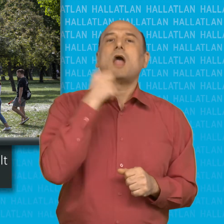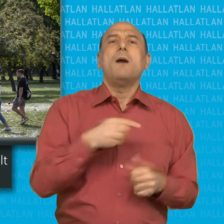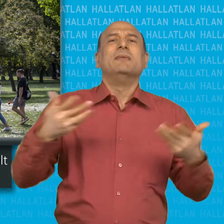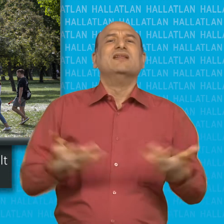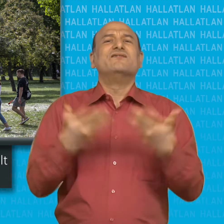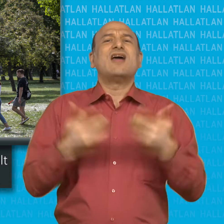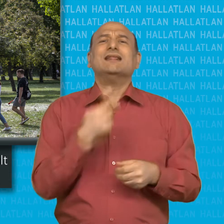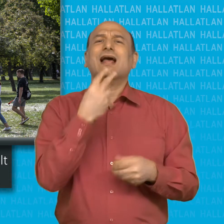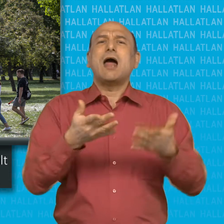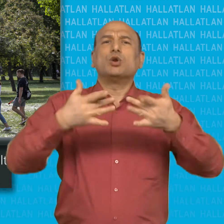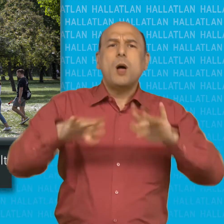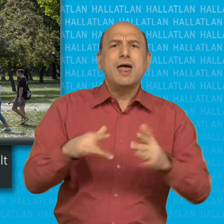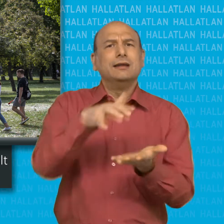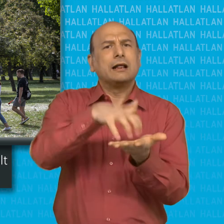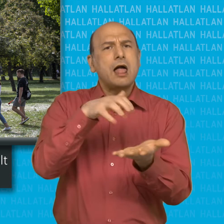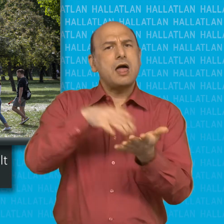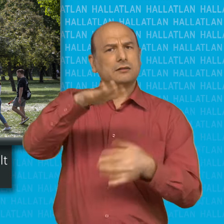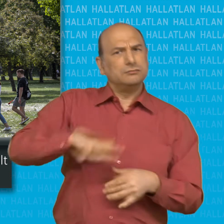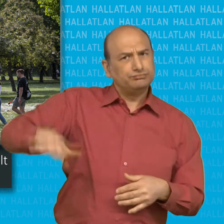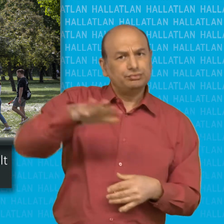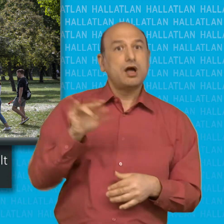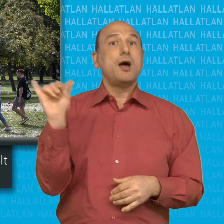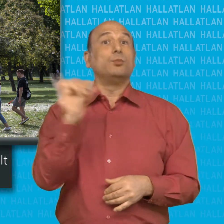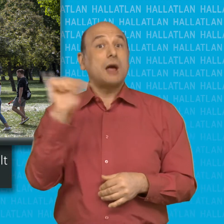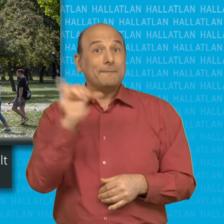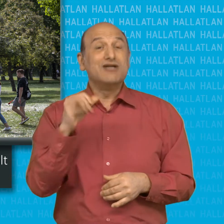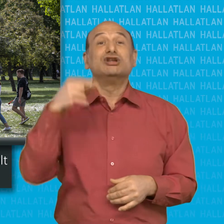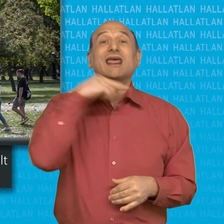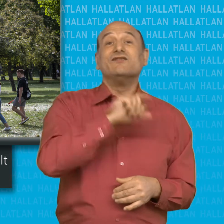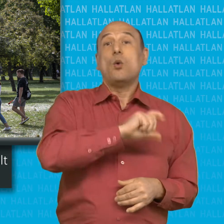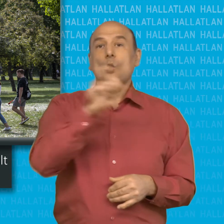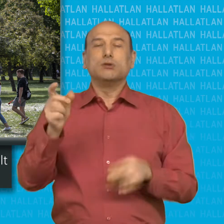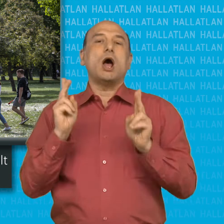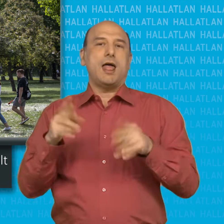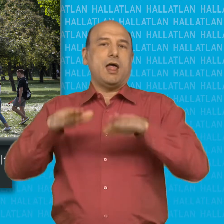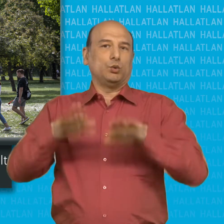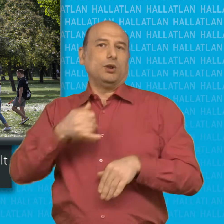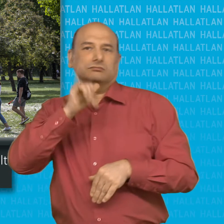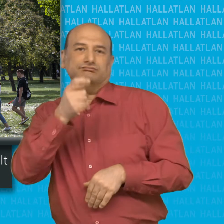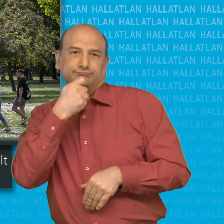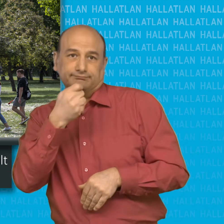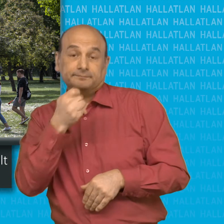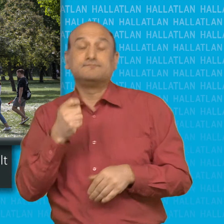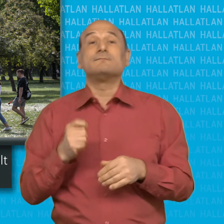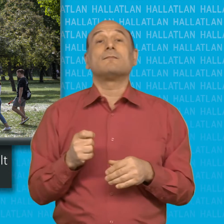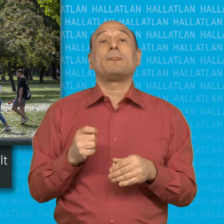A vendéglátóhelyek kerthelyiségeiben hétfőtől már Budapesten is lehet tartózkodni és fogyasztani.